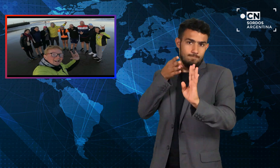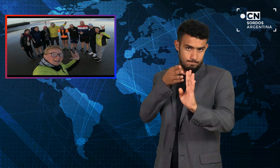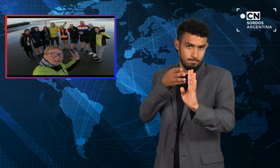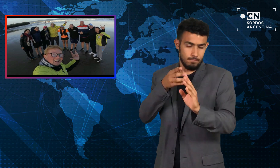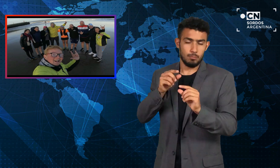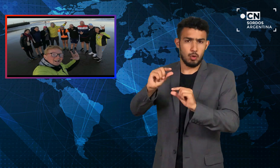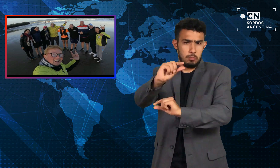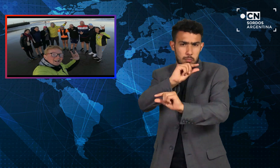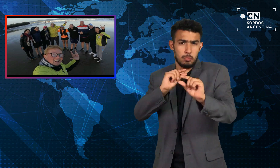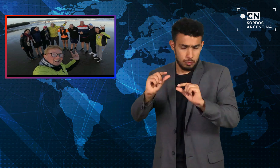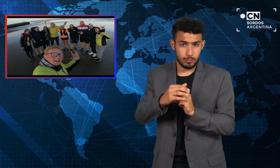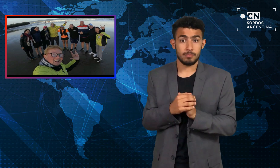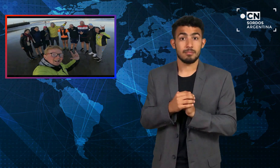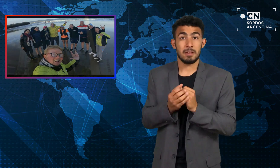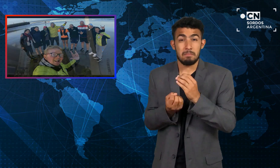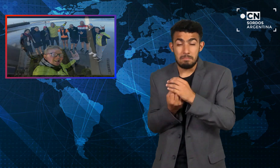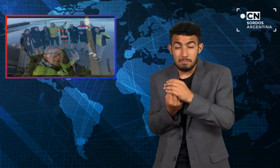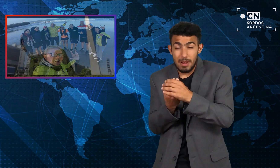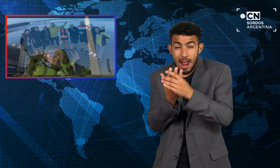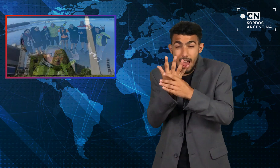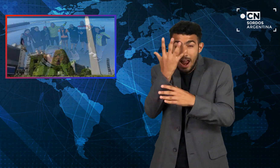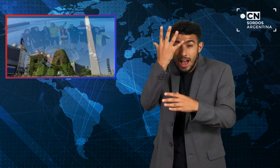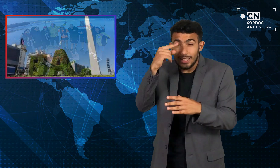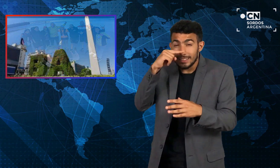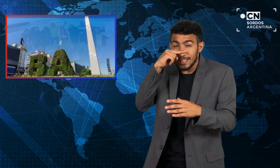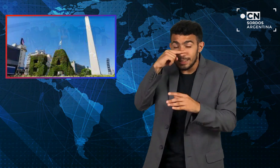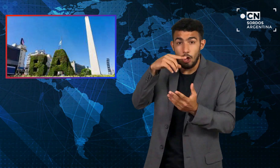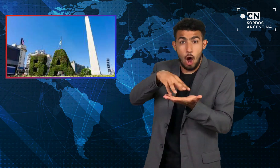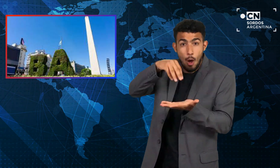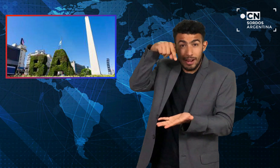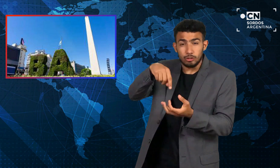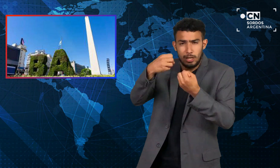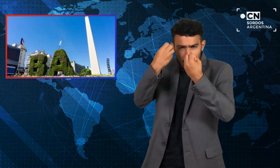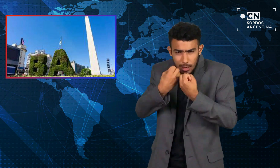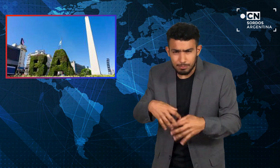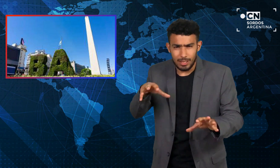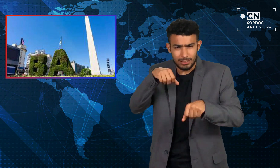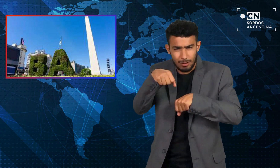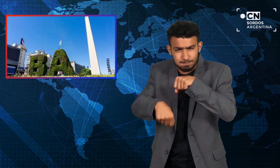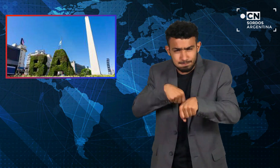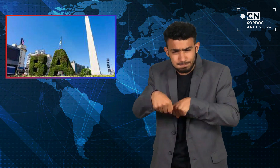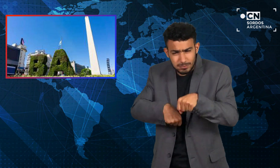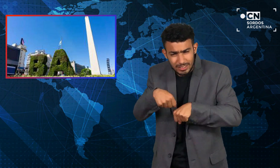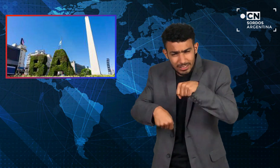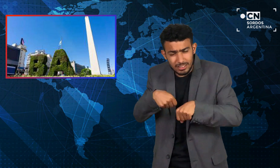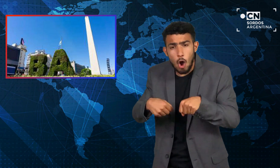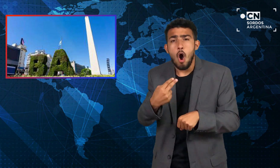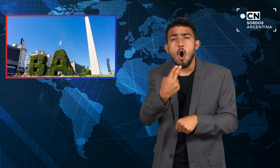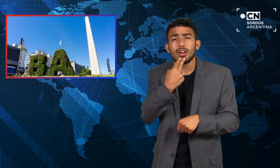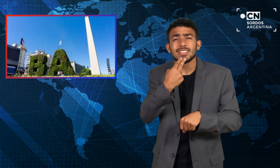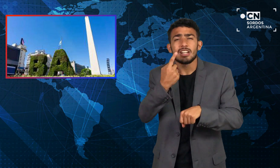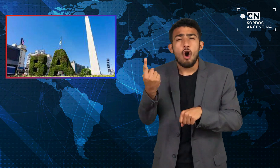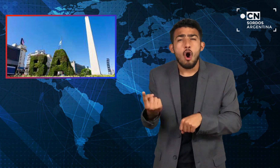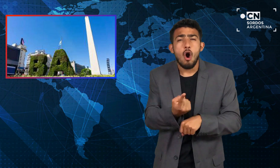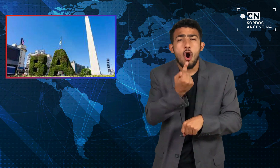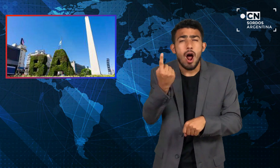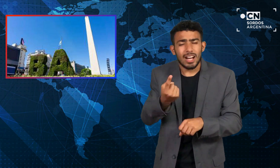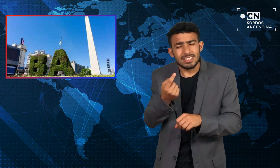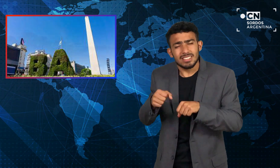y dos fueron los relevos. Partieron a las 7 de la mañana desde el Obelisco.